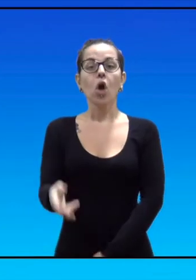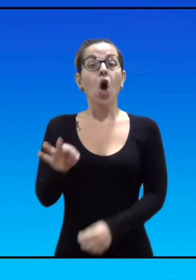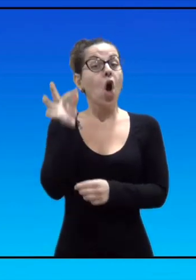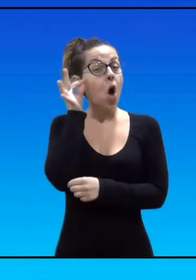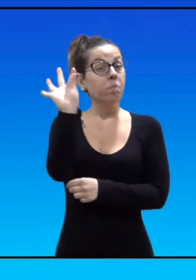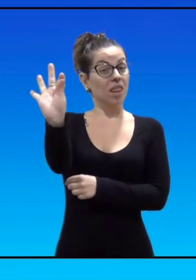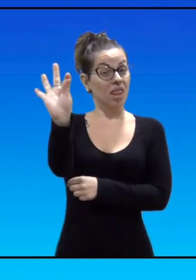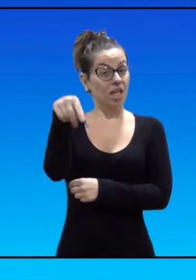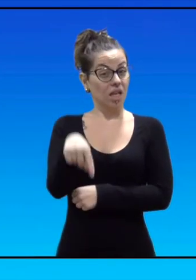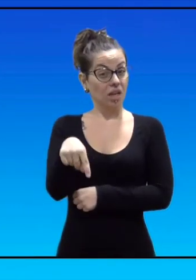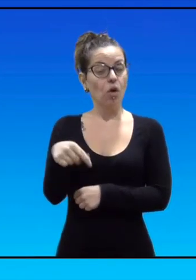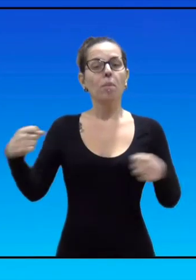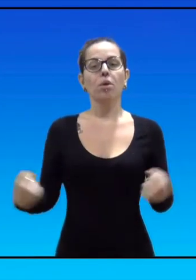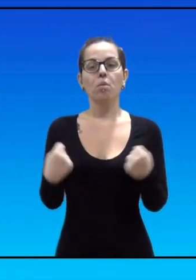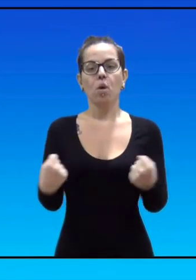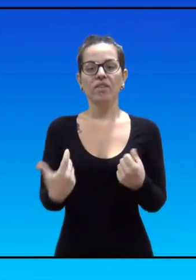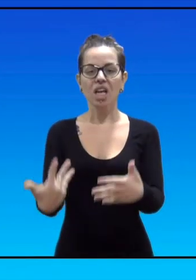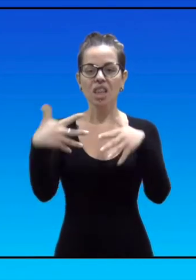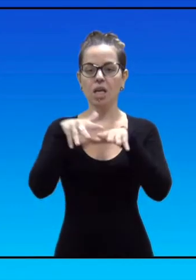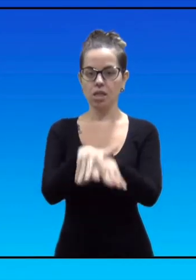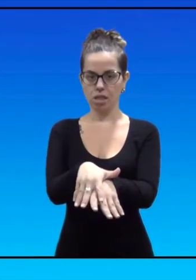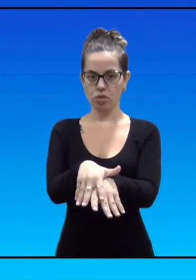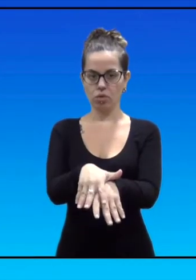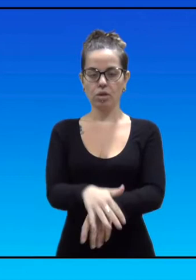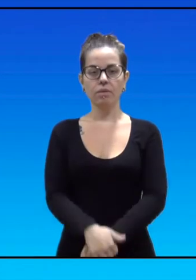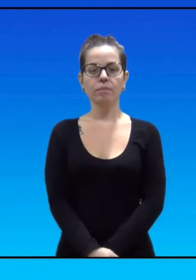L'obiettivo è quello di promuovere l'integrazione.